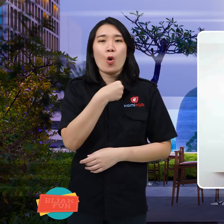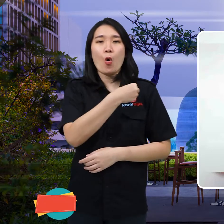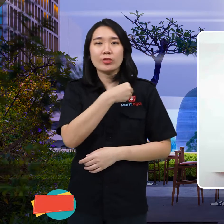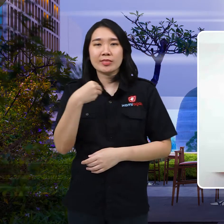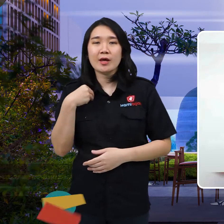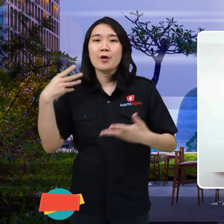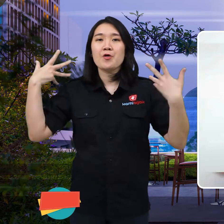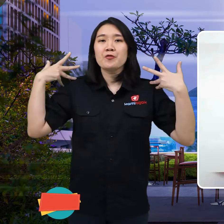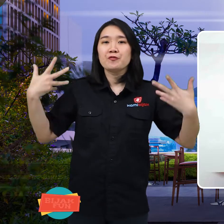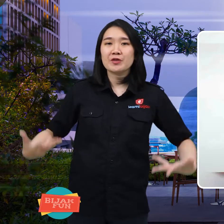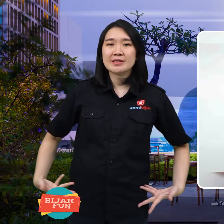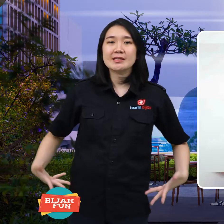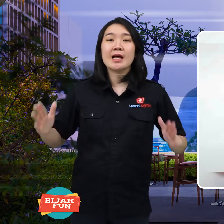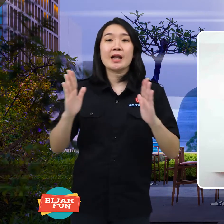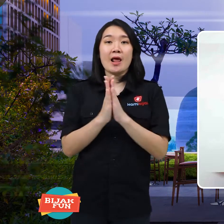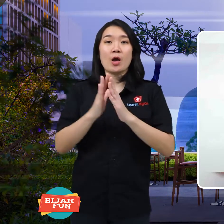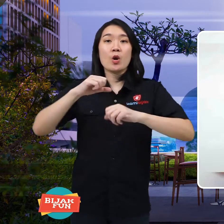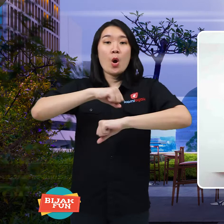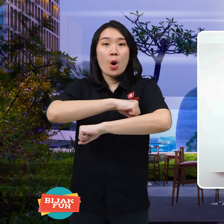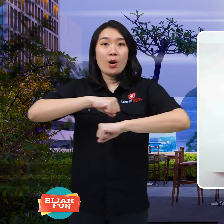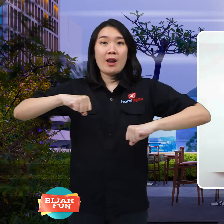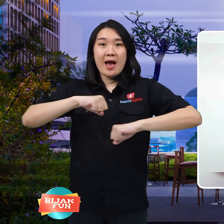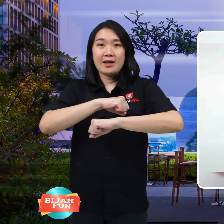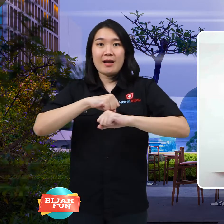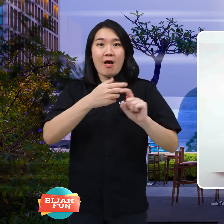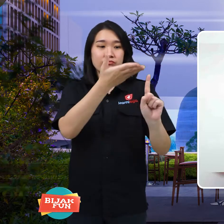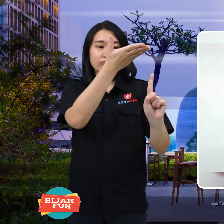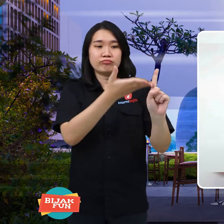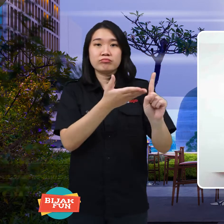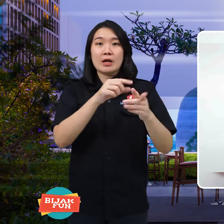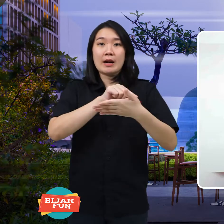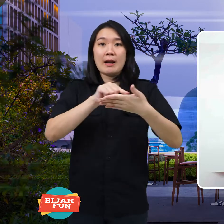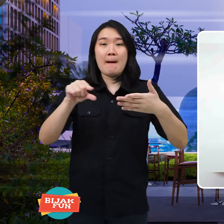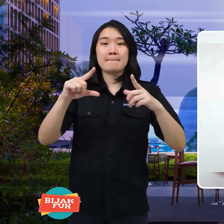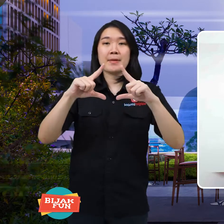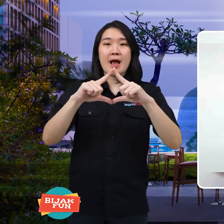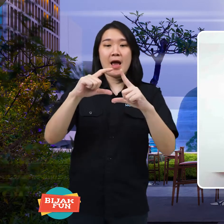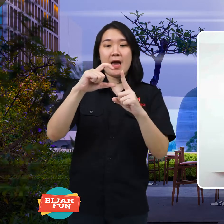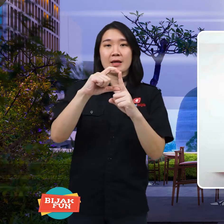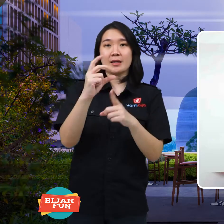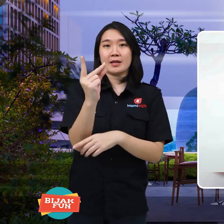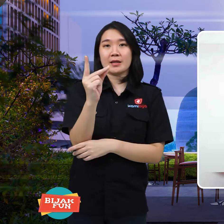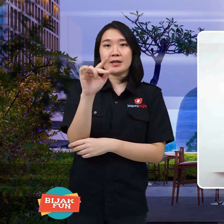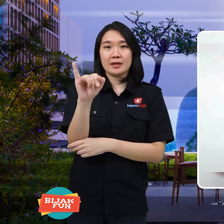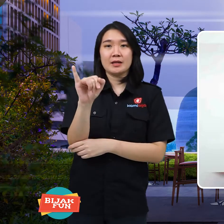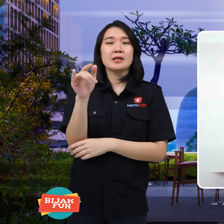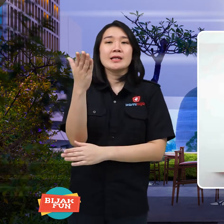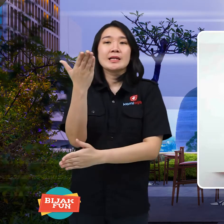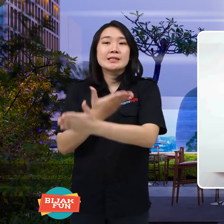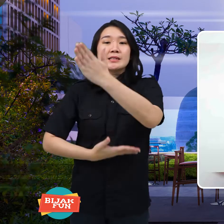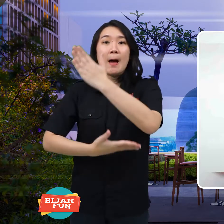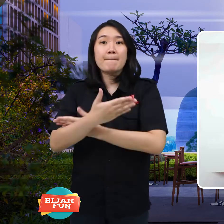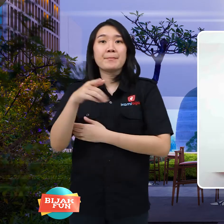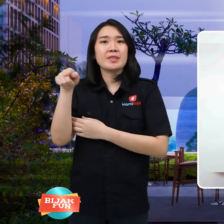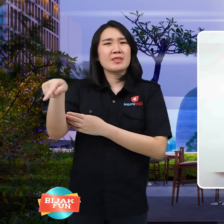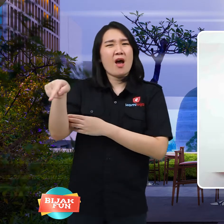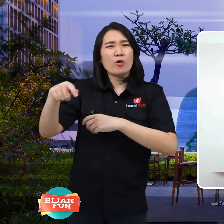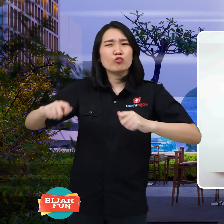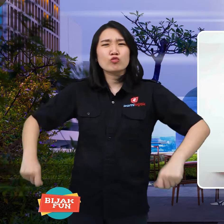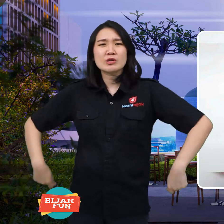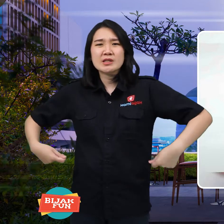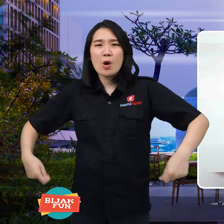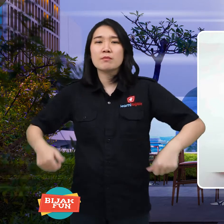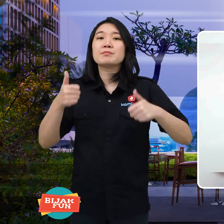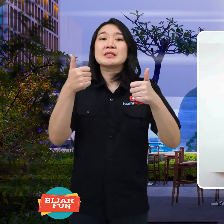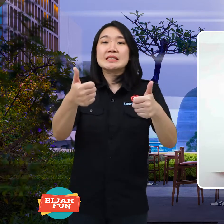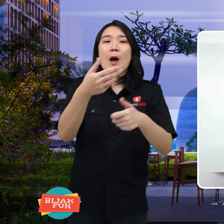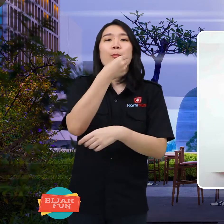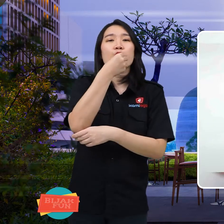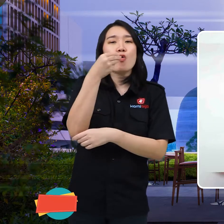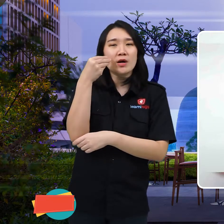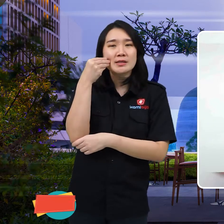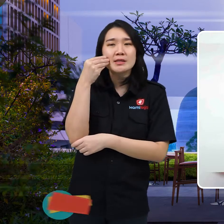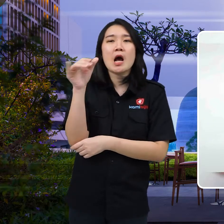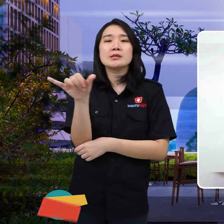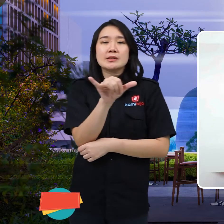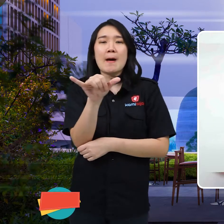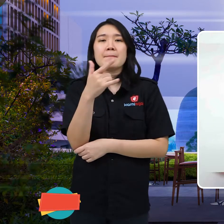kata ahli dokter fisik dan olahraga dr. Adri bahwa disabilitas kursi roda bisa berpuasa